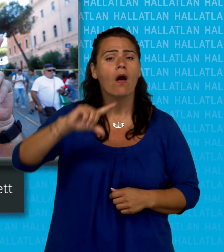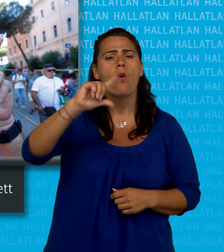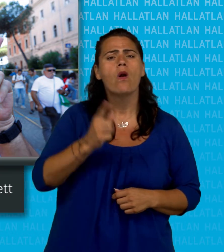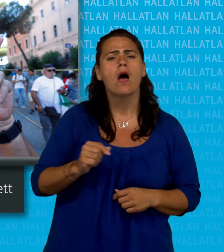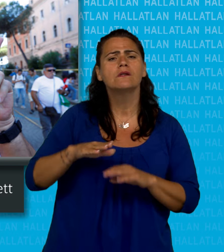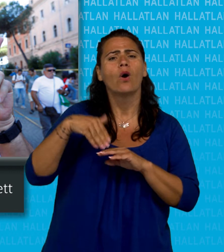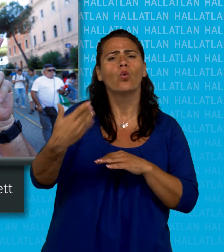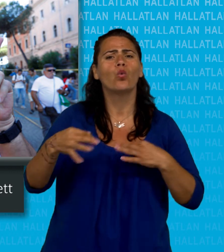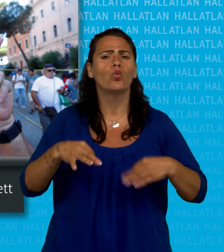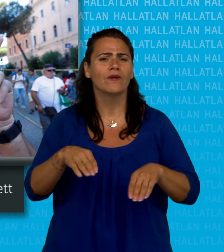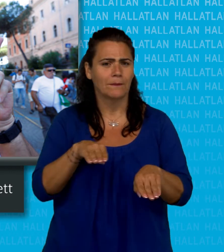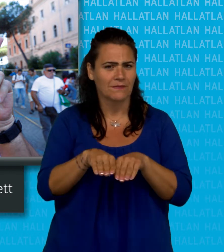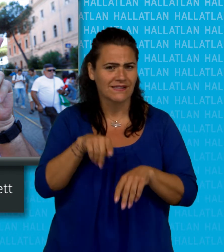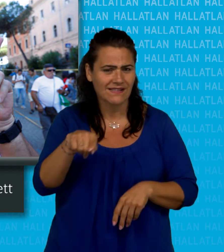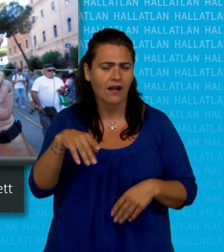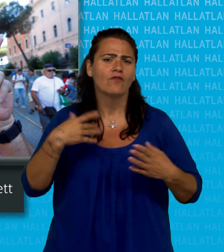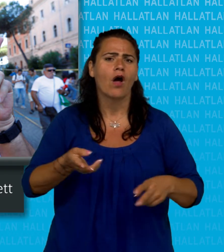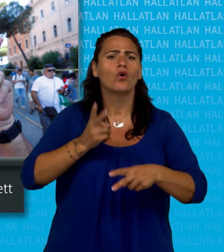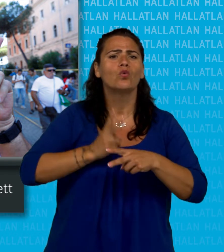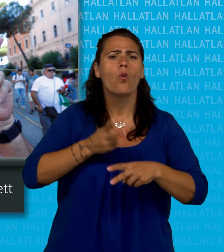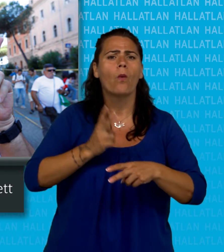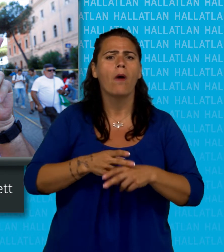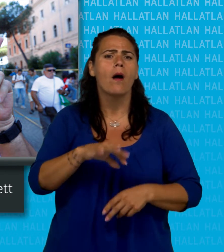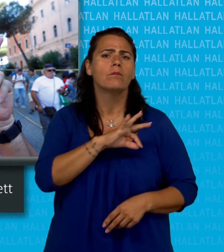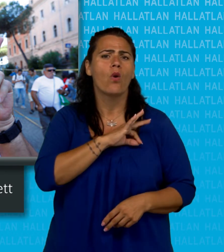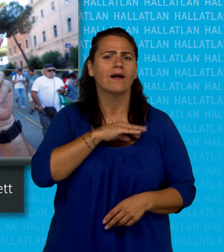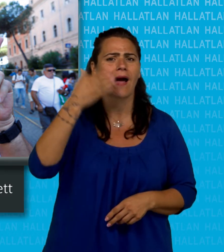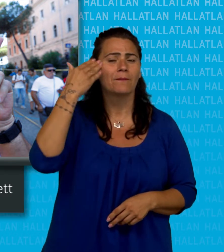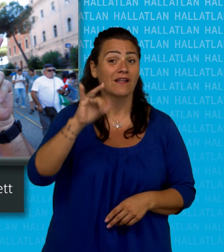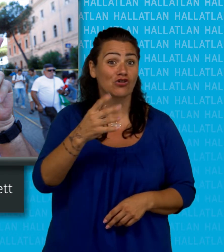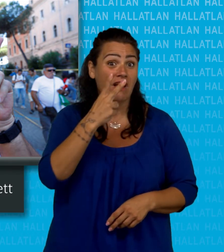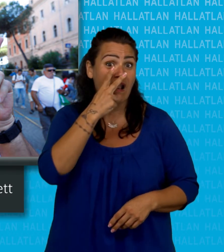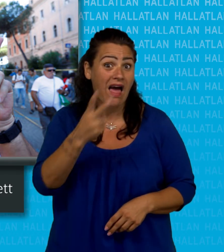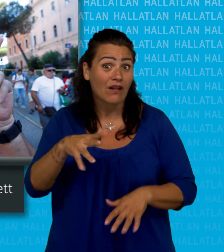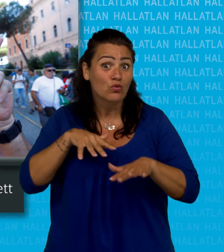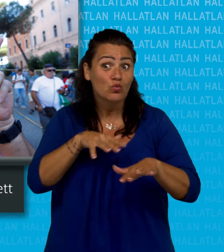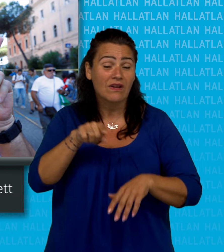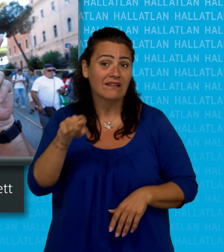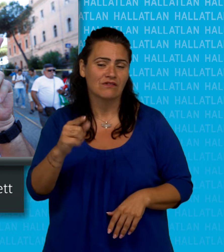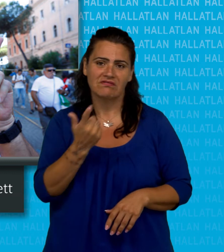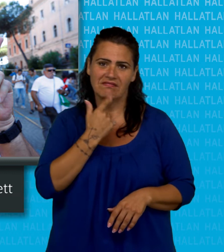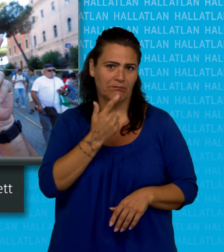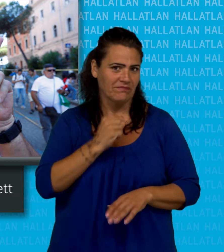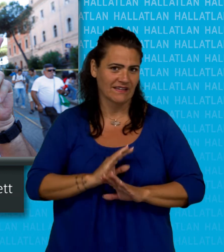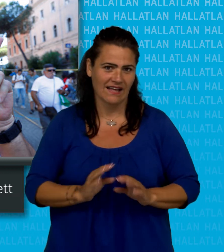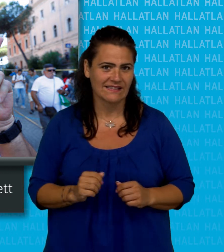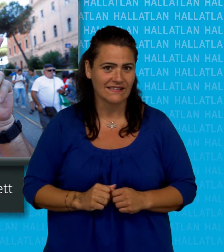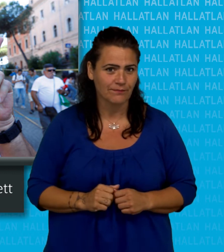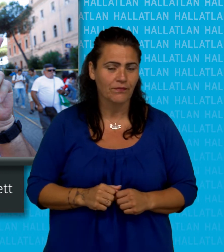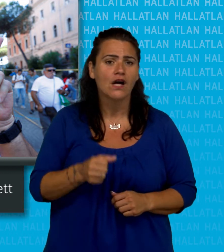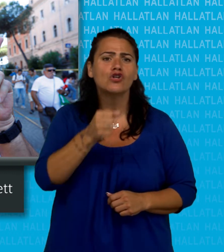A demonstrációt elítélte külügyminiszter és Róma polgármestere is.